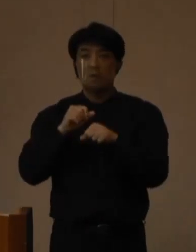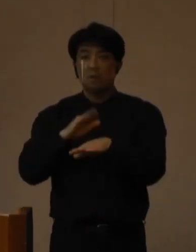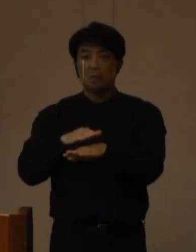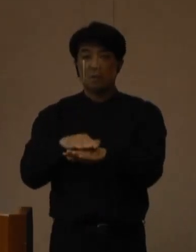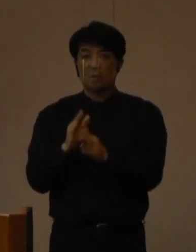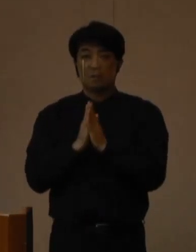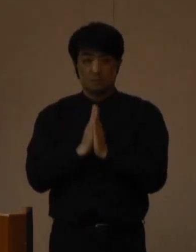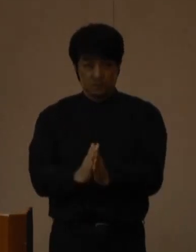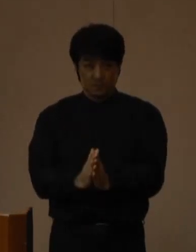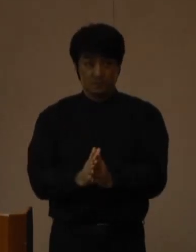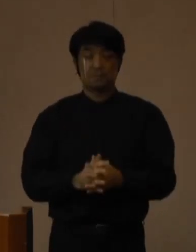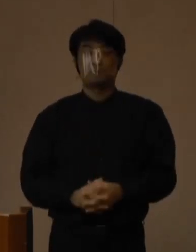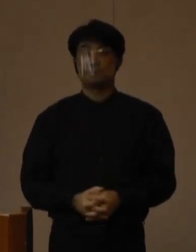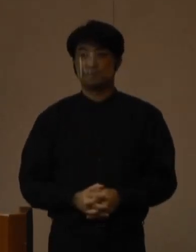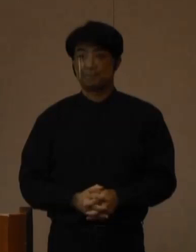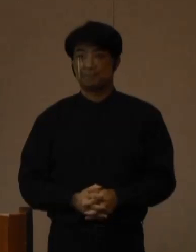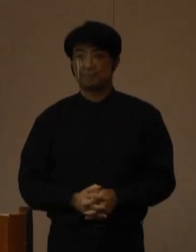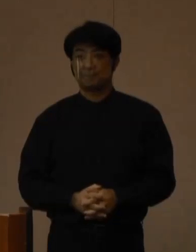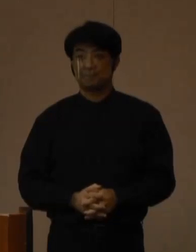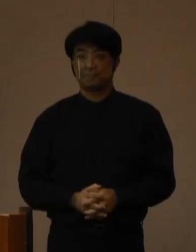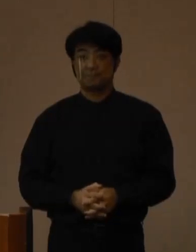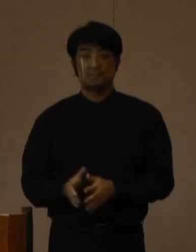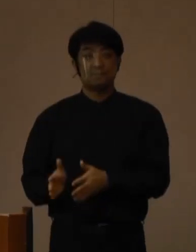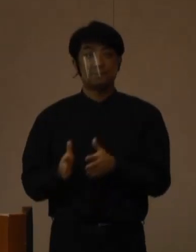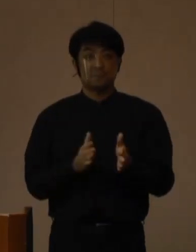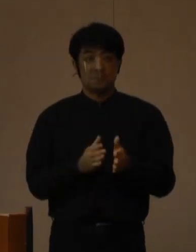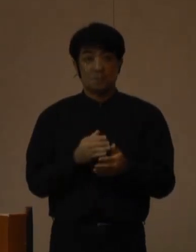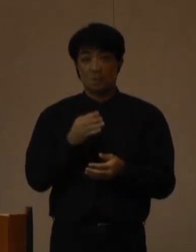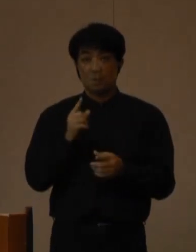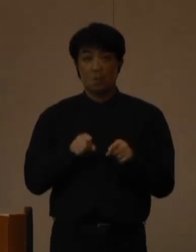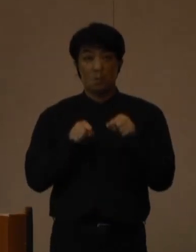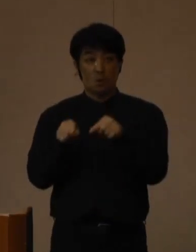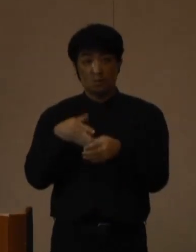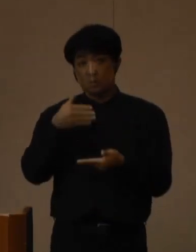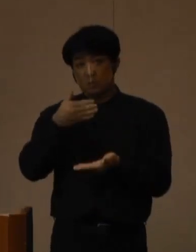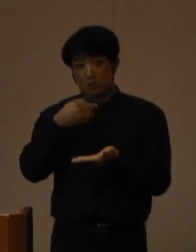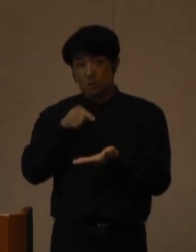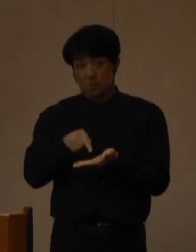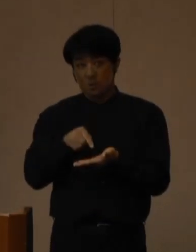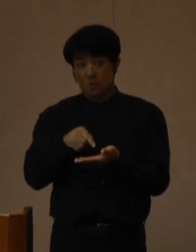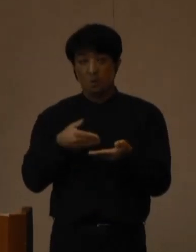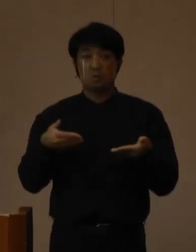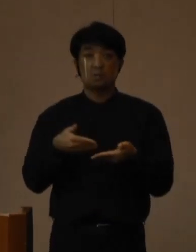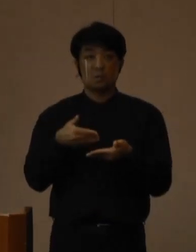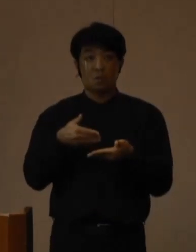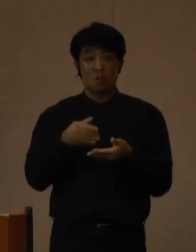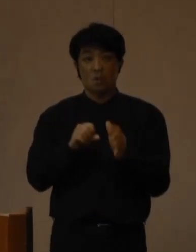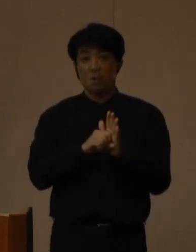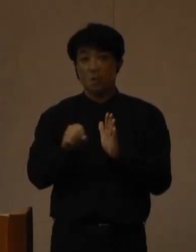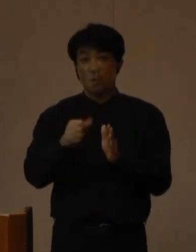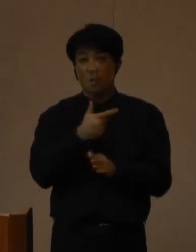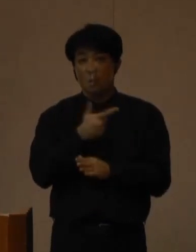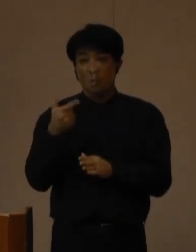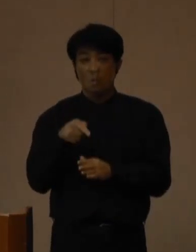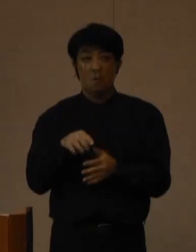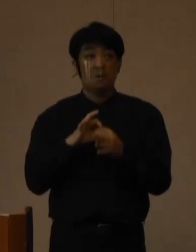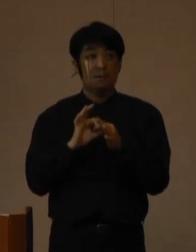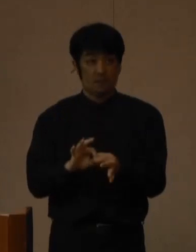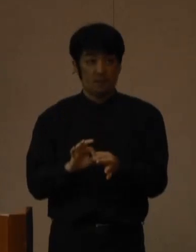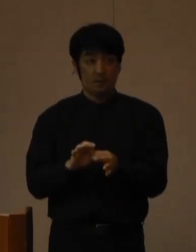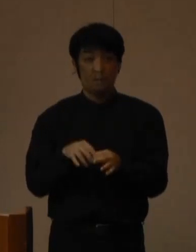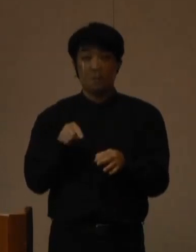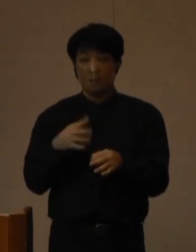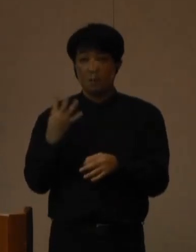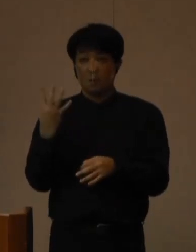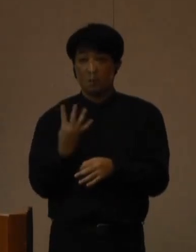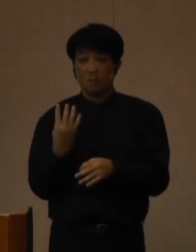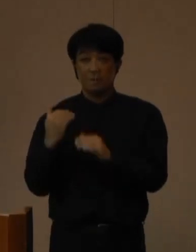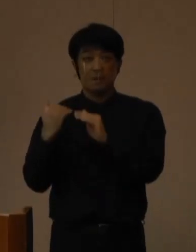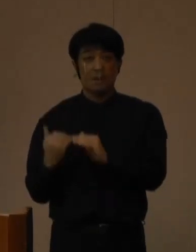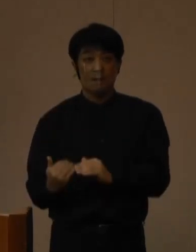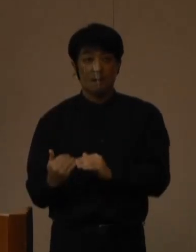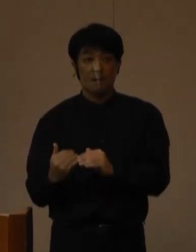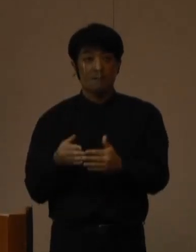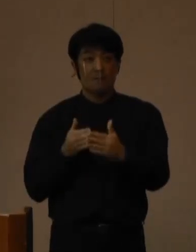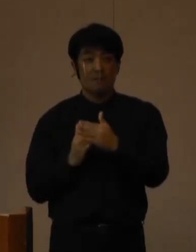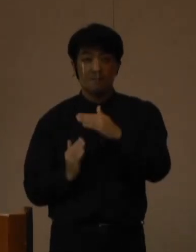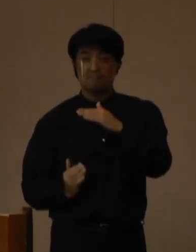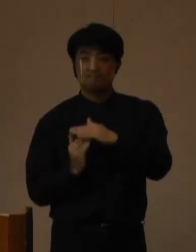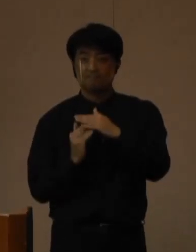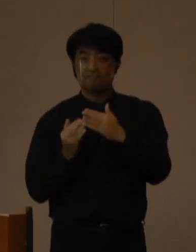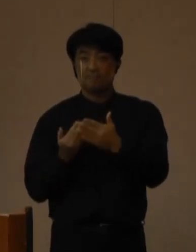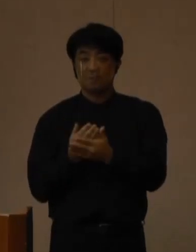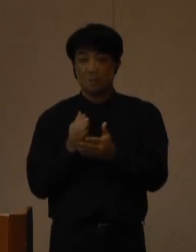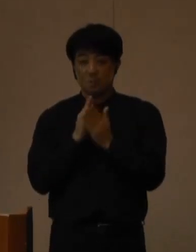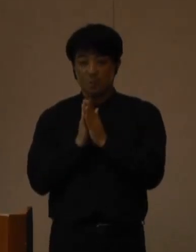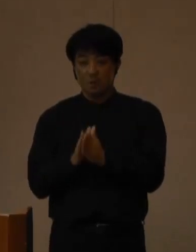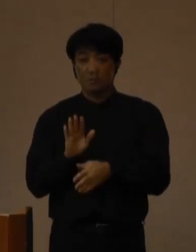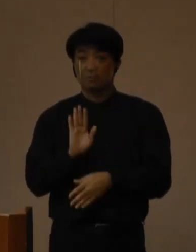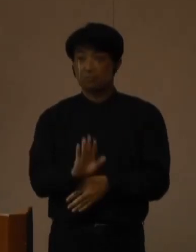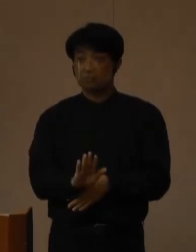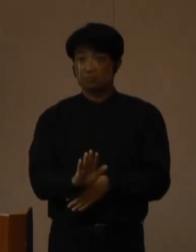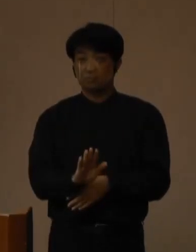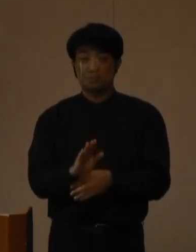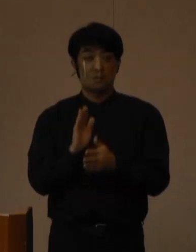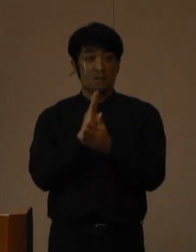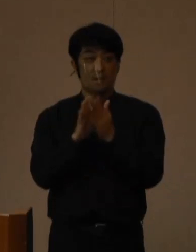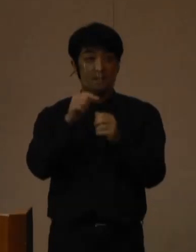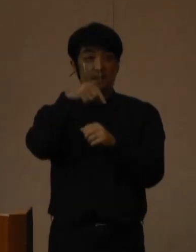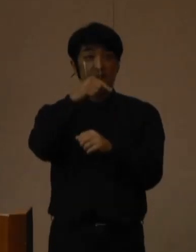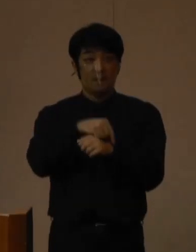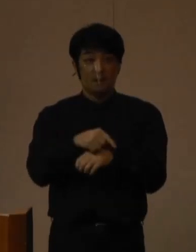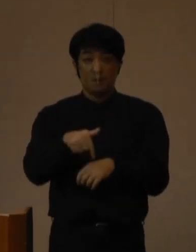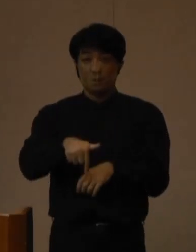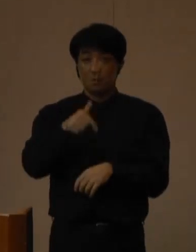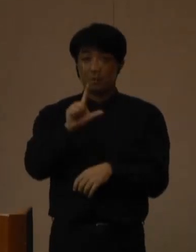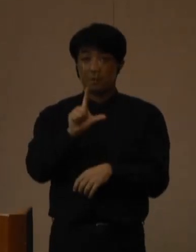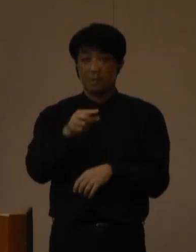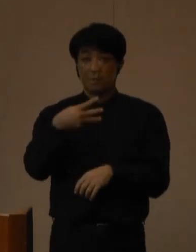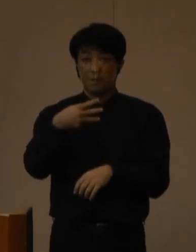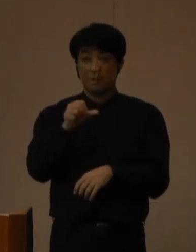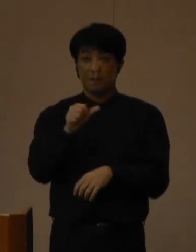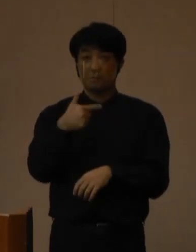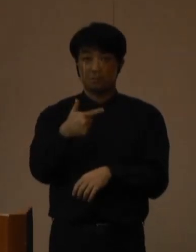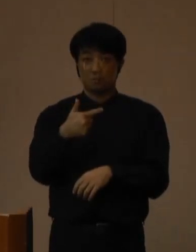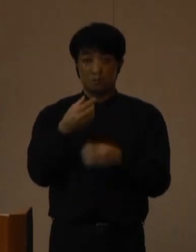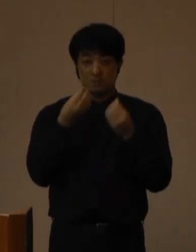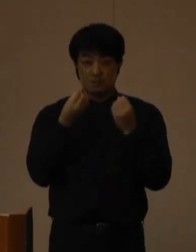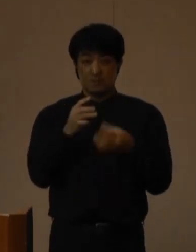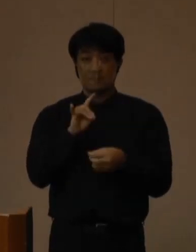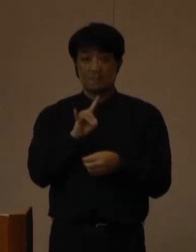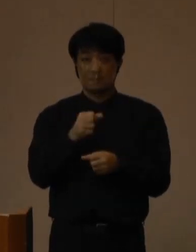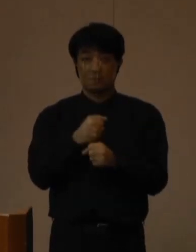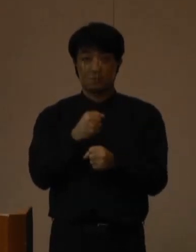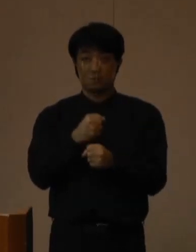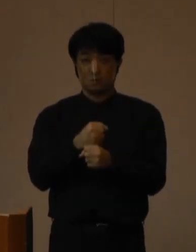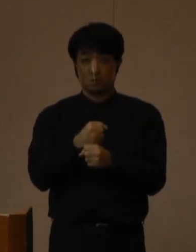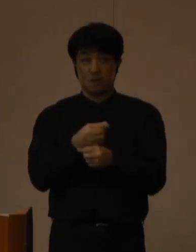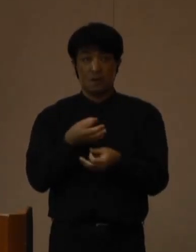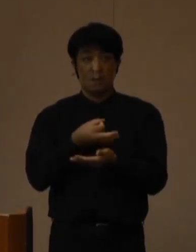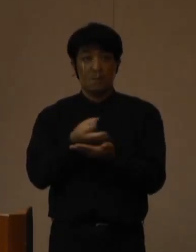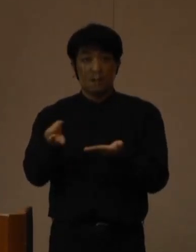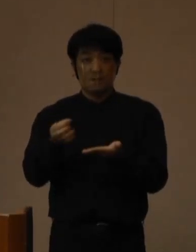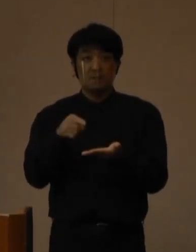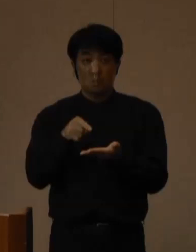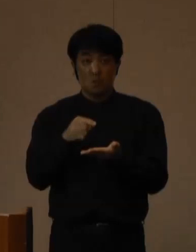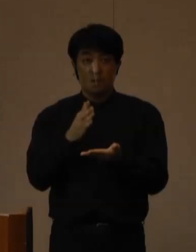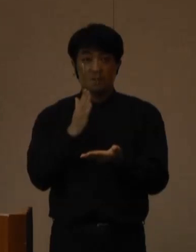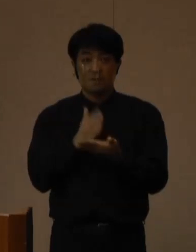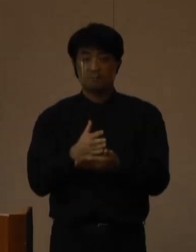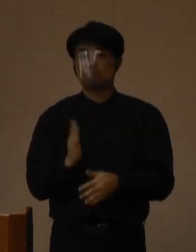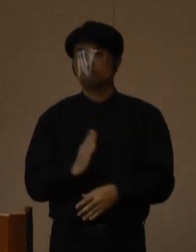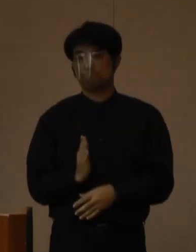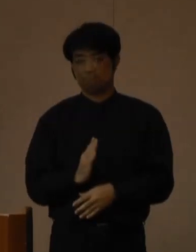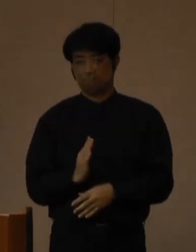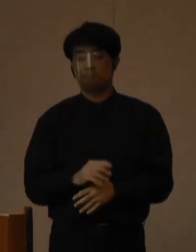次に、GoToイート事業については、事業効果が見込まれていることや、すでに４人以下の制限を要請していることなどから、県内プレミアム付き食事券の新規発行や販売の一時停止は求めないこととします。